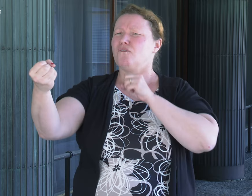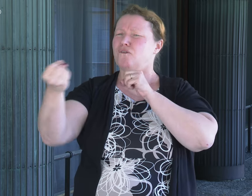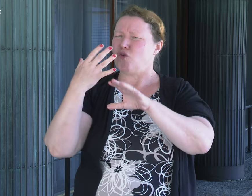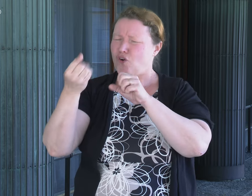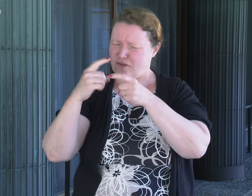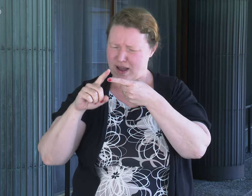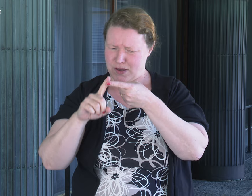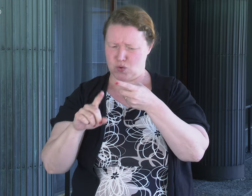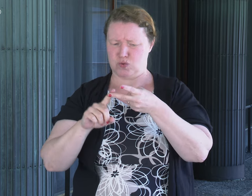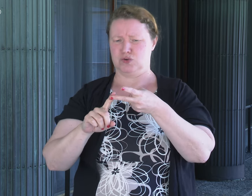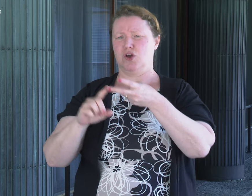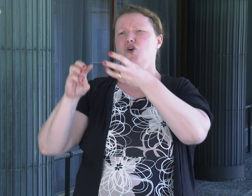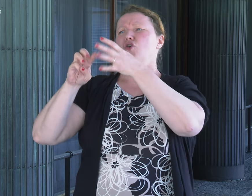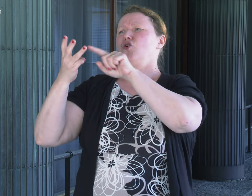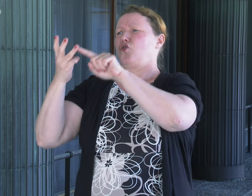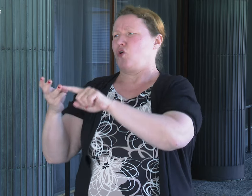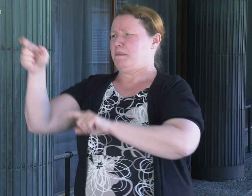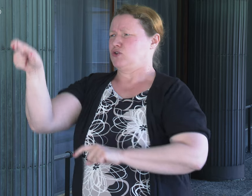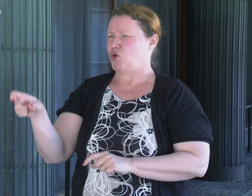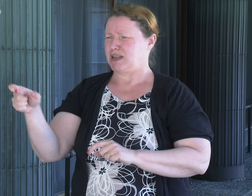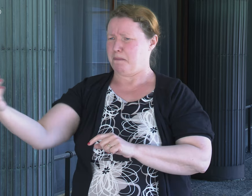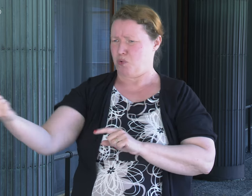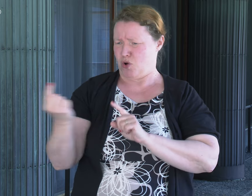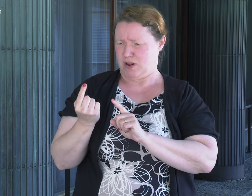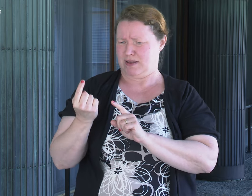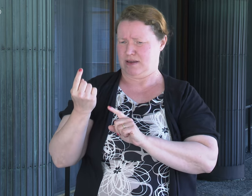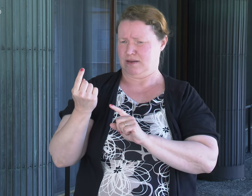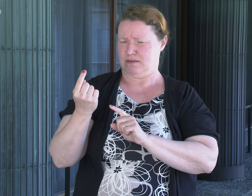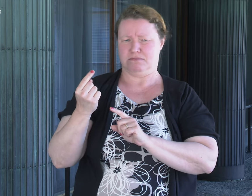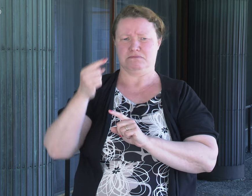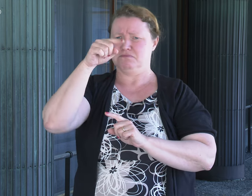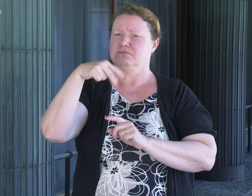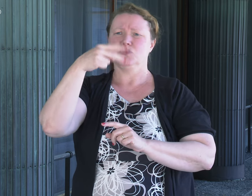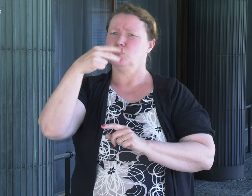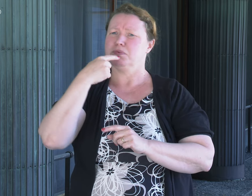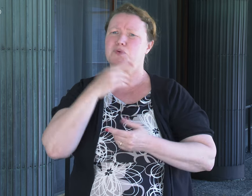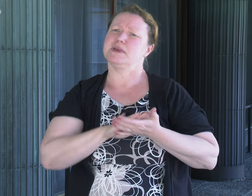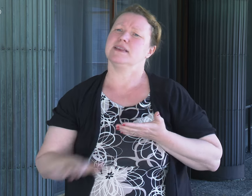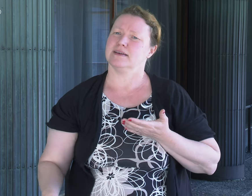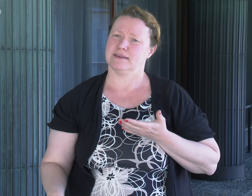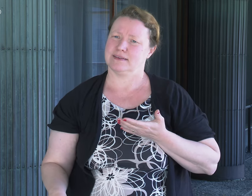Kummassakaan pykälässä ei puhuta mitään vuorovaikutuksesta ja kolmannesta osapuolesta.